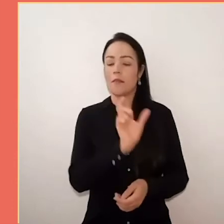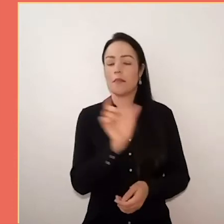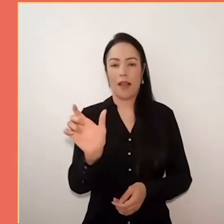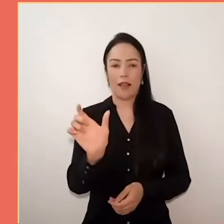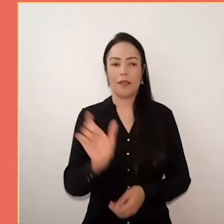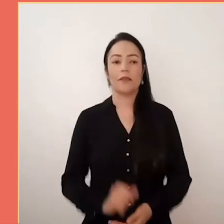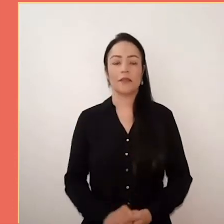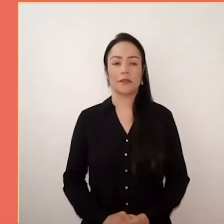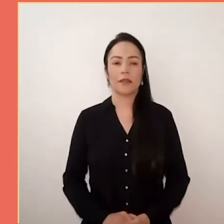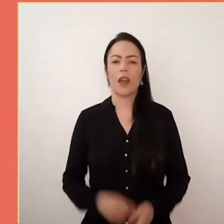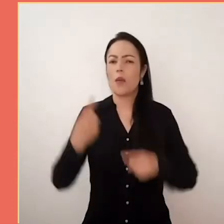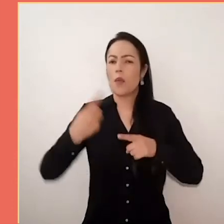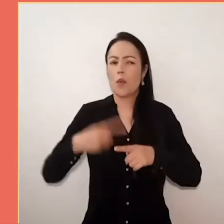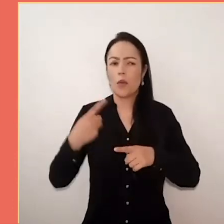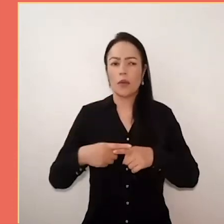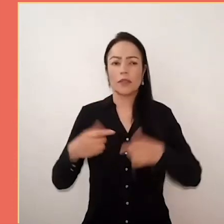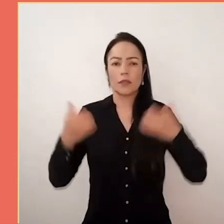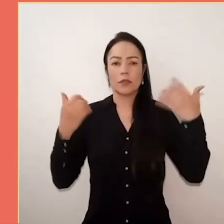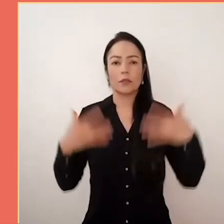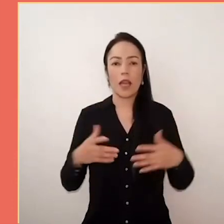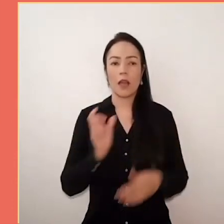E por que eu trago a palavra "palavra"?